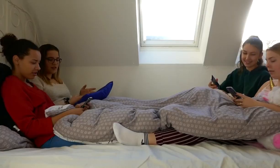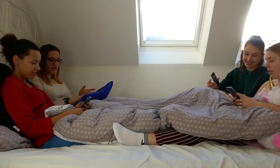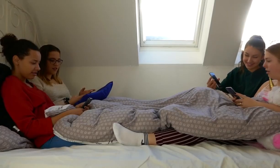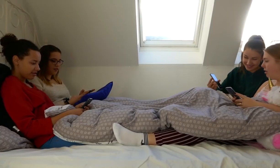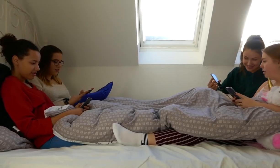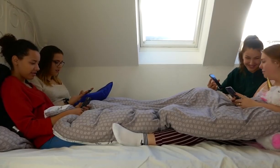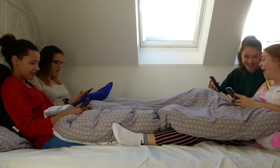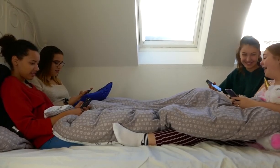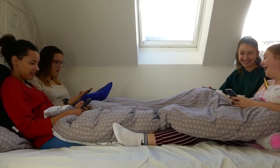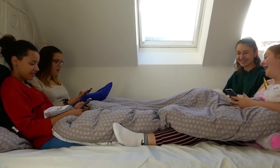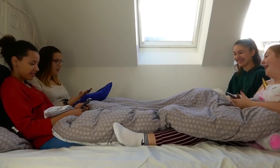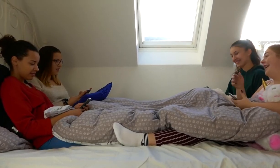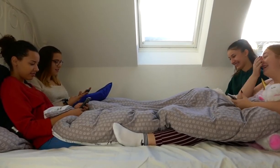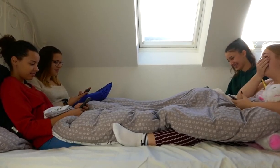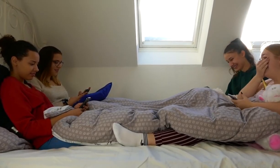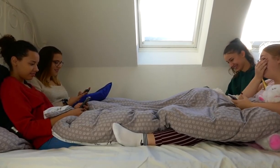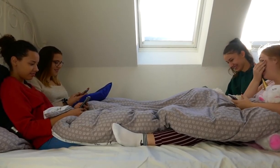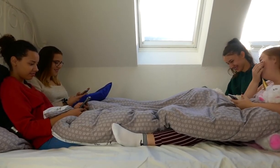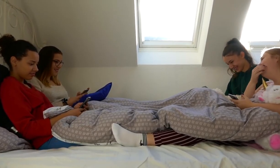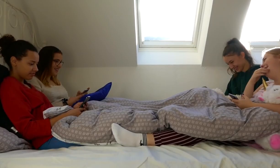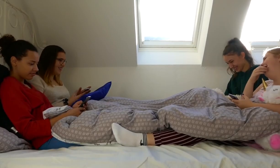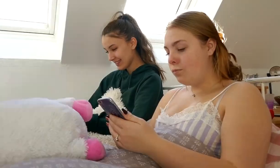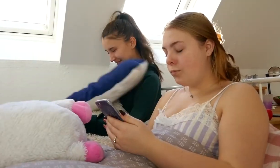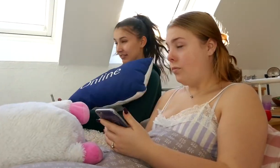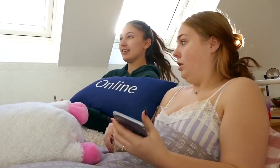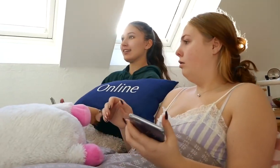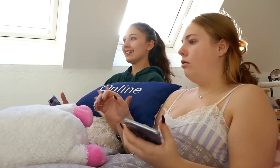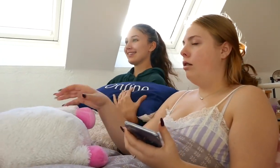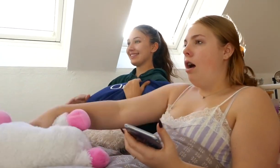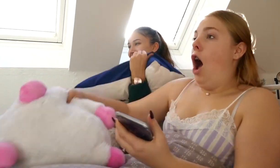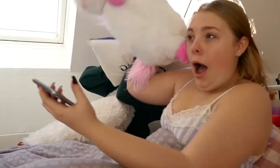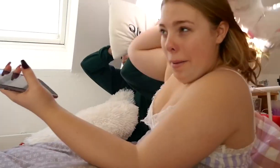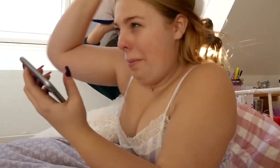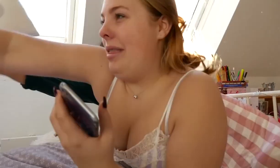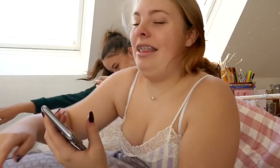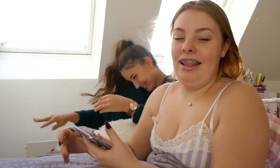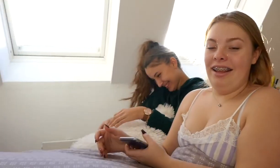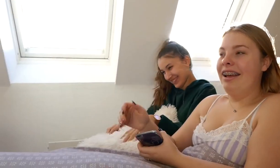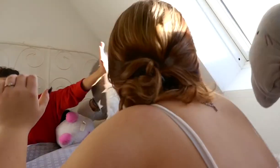Ich bin dankbar sie zu haben, denn wenn ich mit ihnen zusammen bin, gehe ich erst so richtig auf. Sonst bin ich anders.